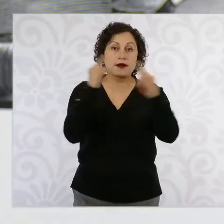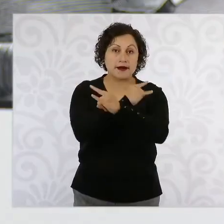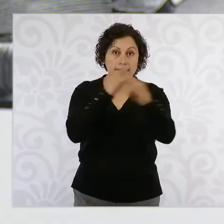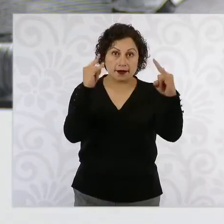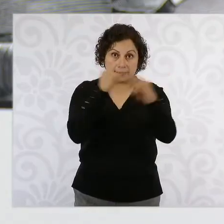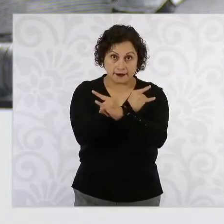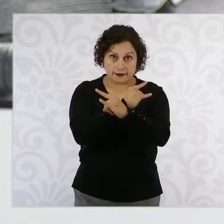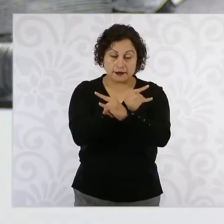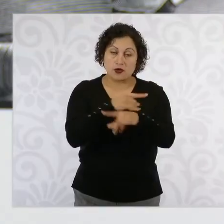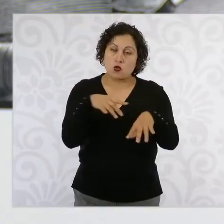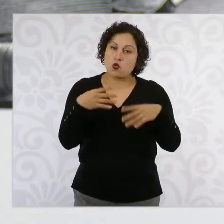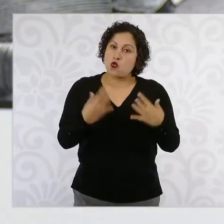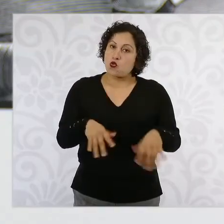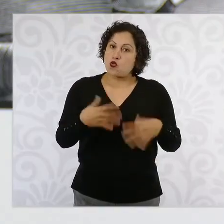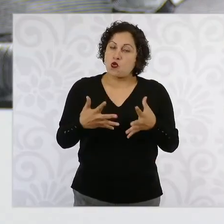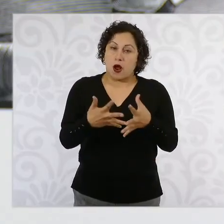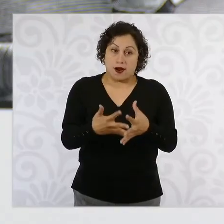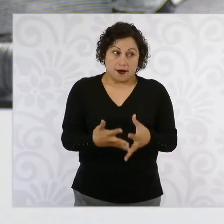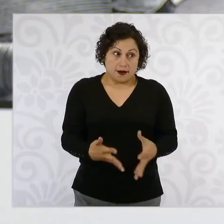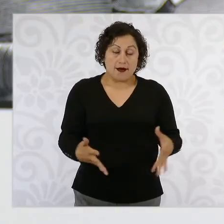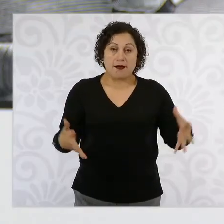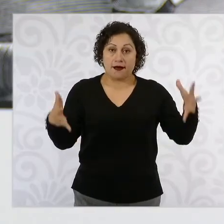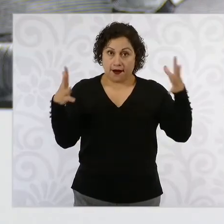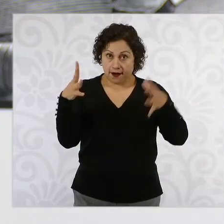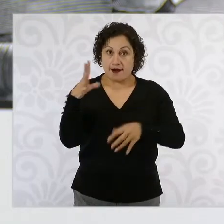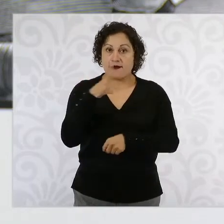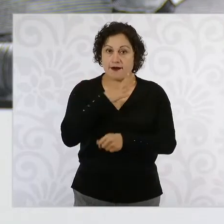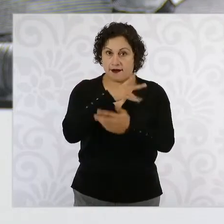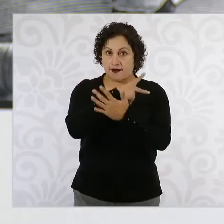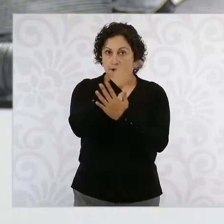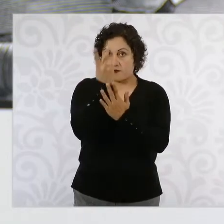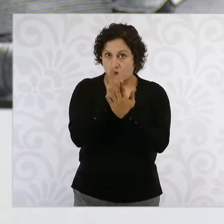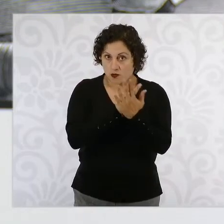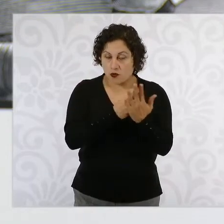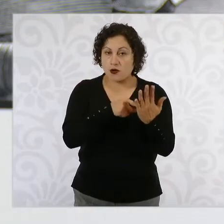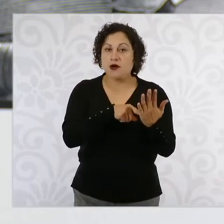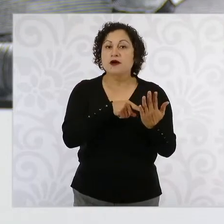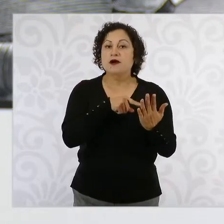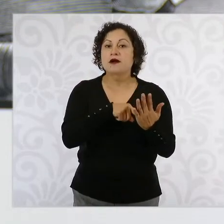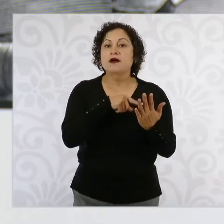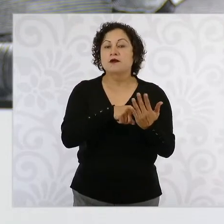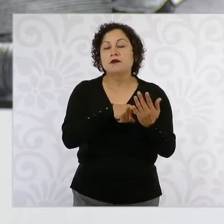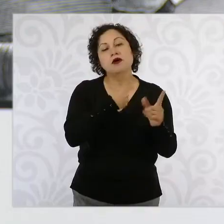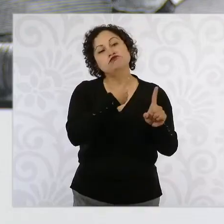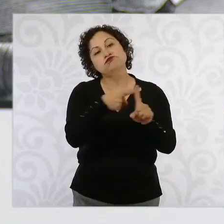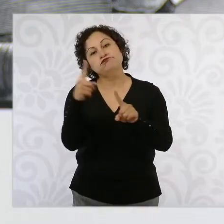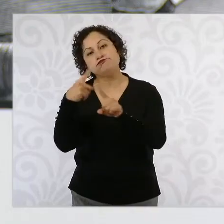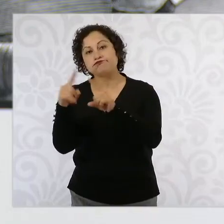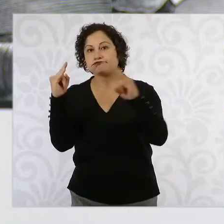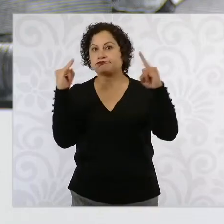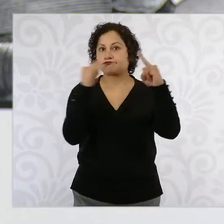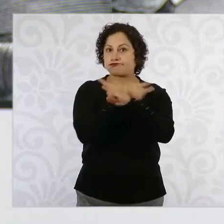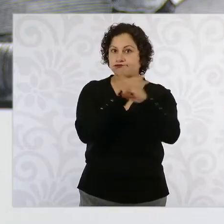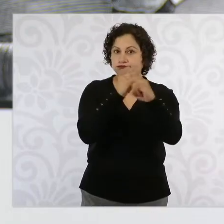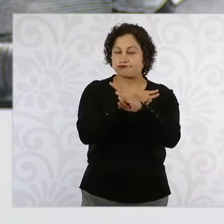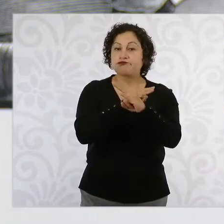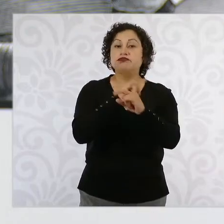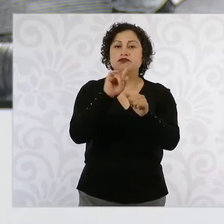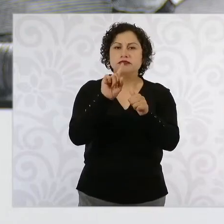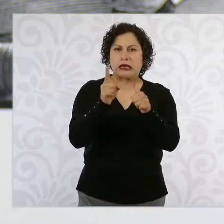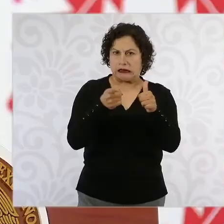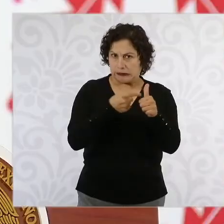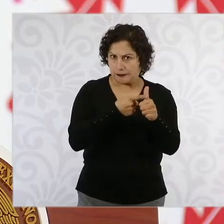ambicioso también y inician distintas carreteras particularmente vamos a fortalecer las carreteras